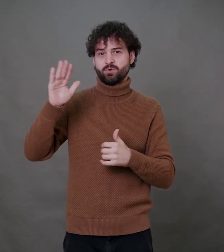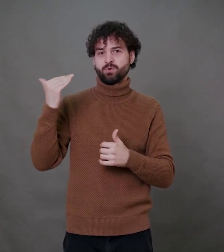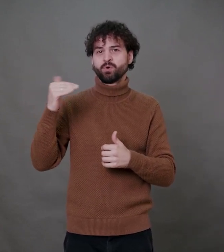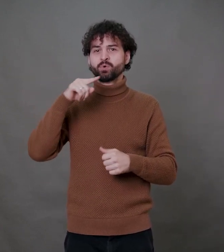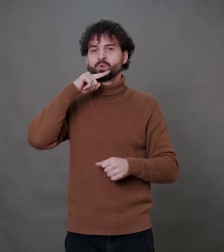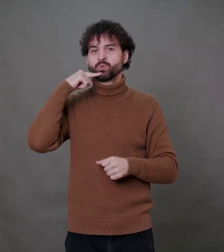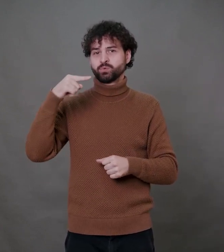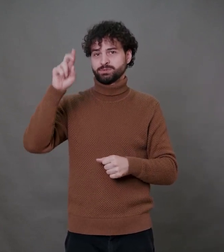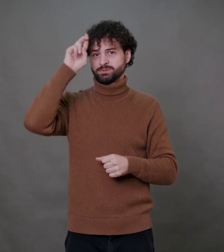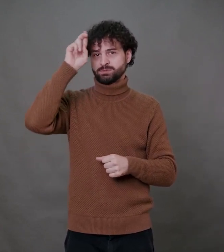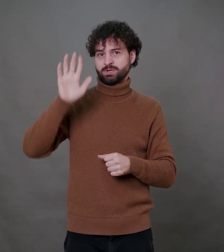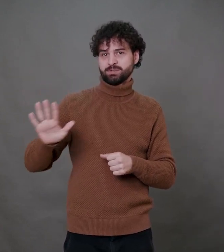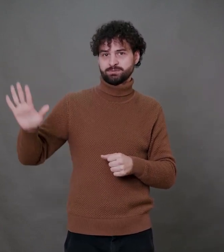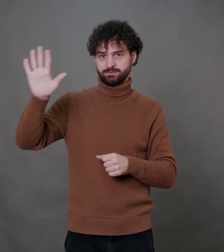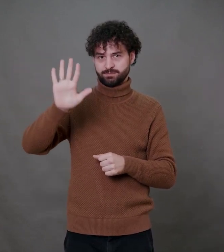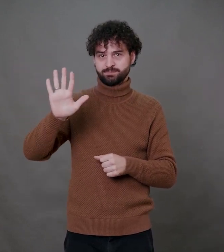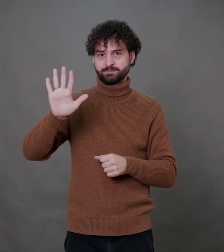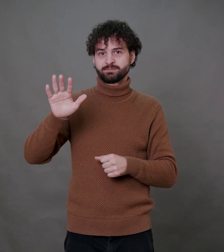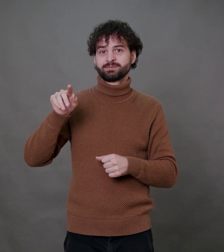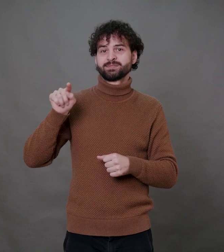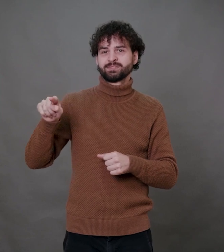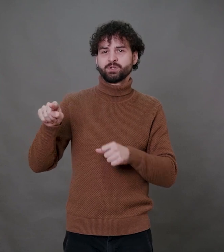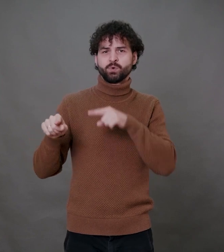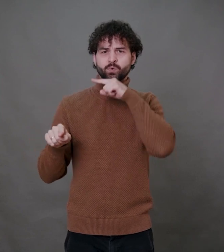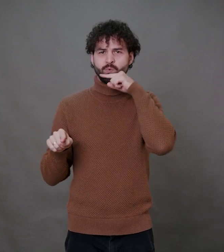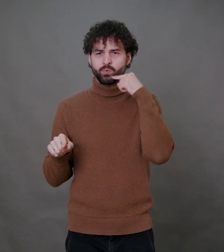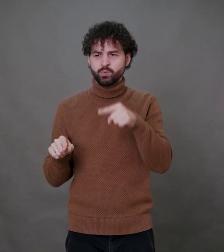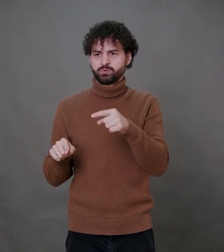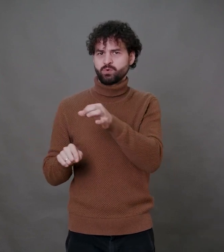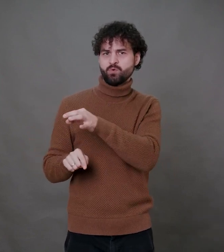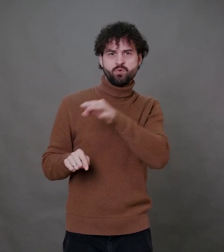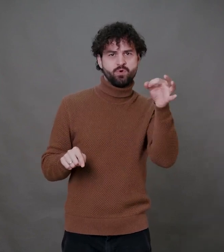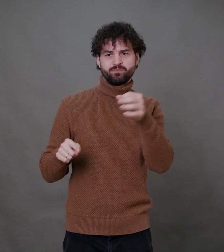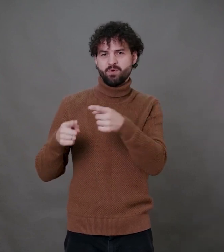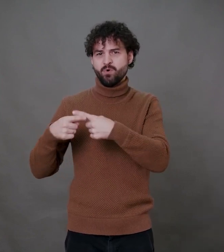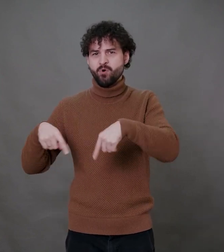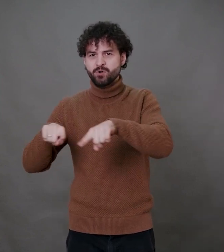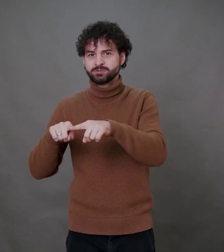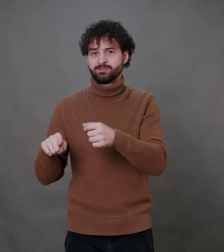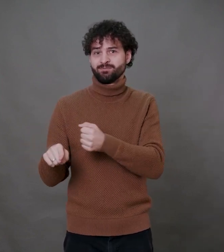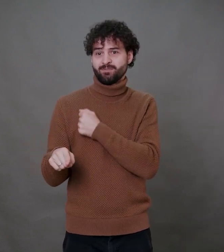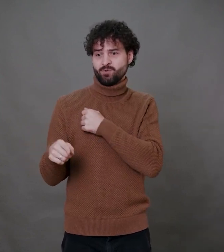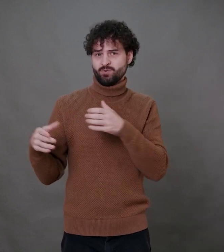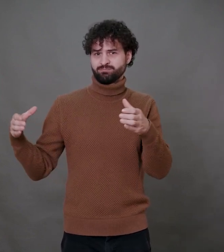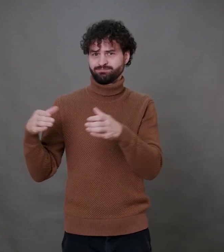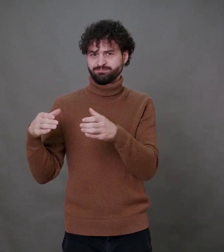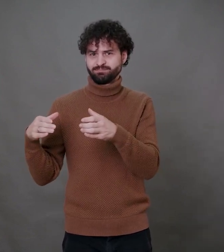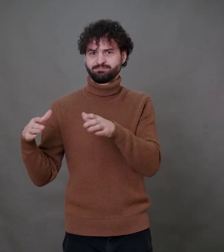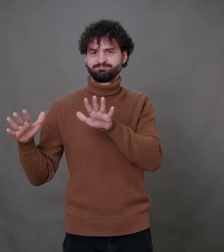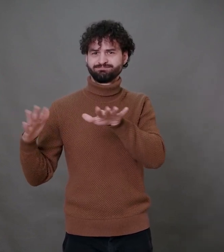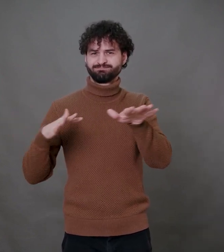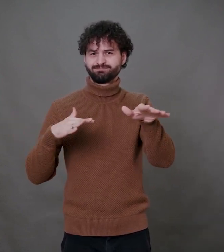территории Русского царства. В ответ на это русские организовали военный поход